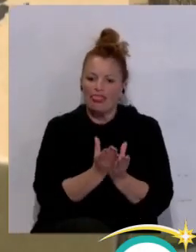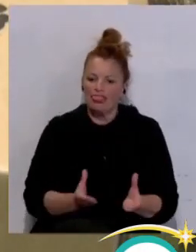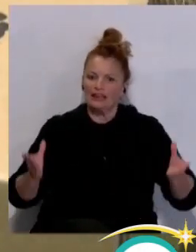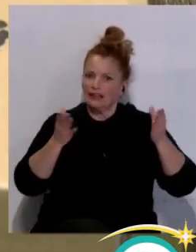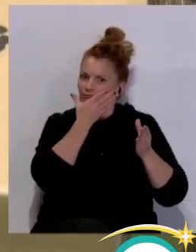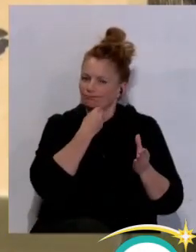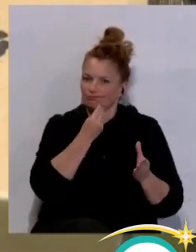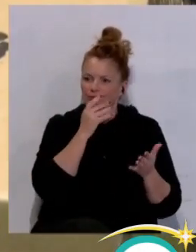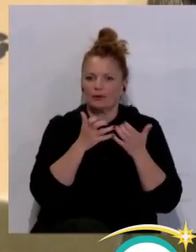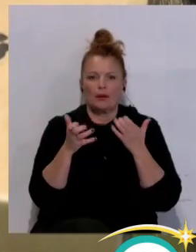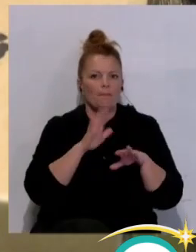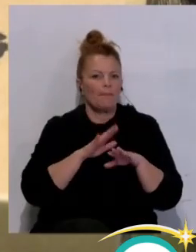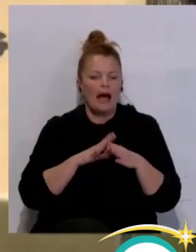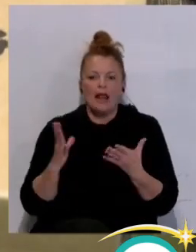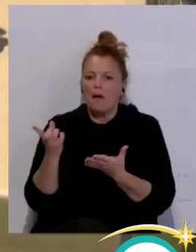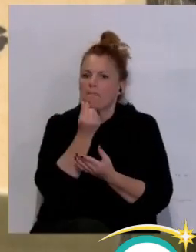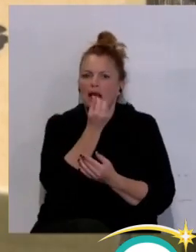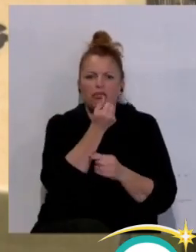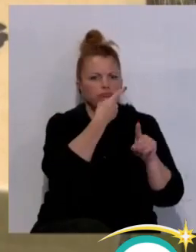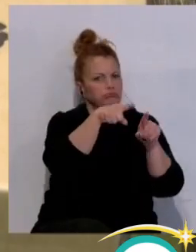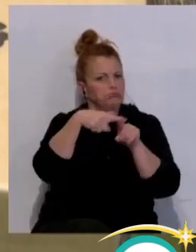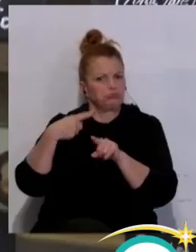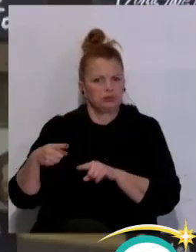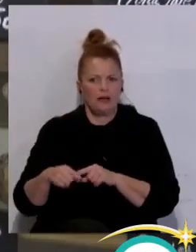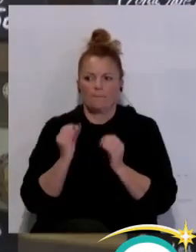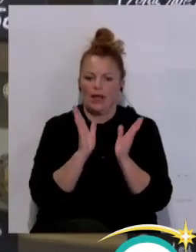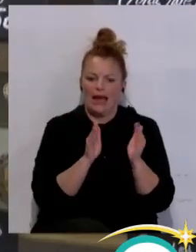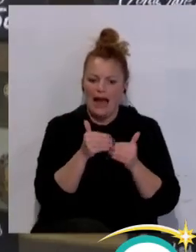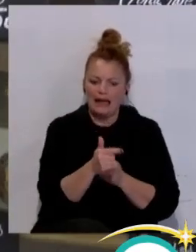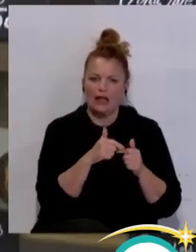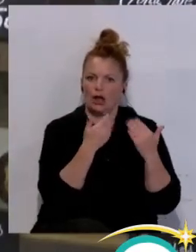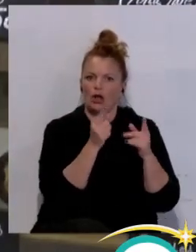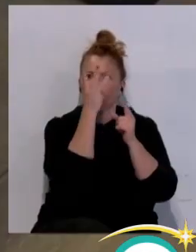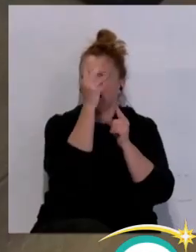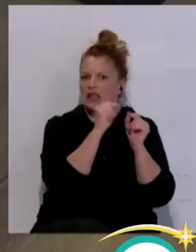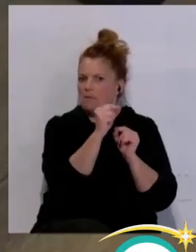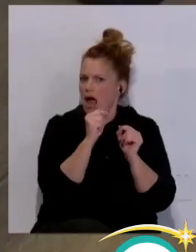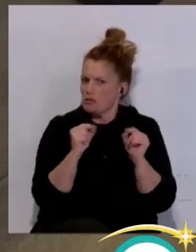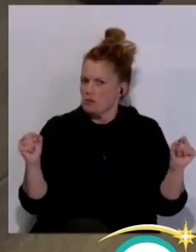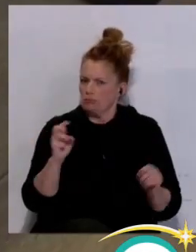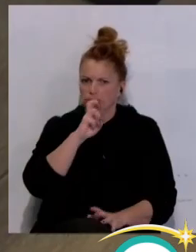a todos los bolsillos preparamos unas cajitas de regalo tenemos tres tamaños dependiendo del de a